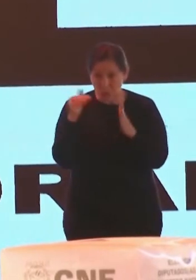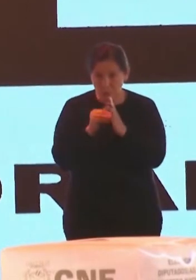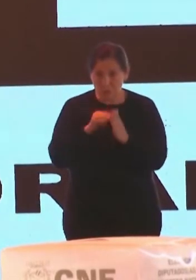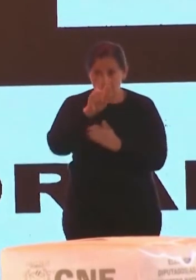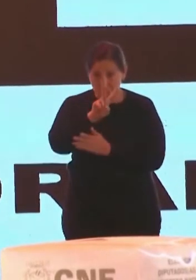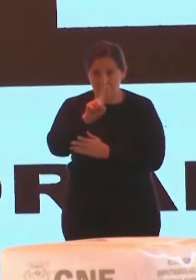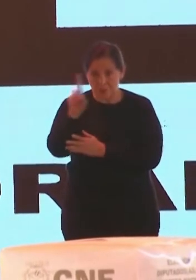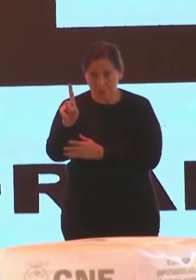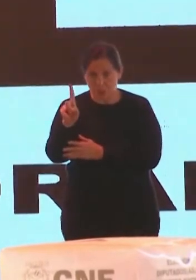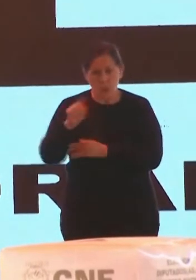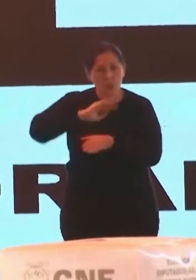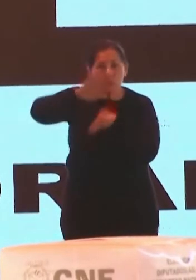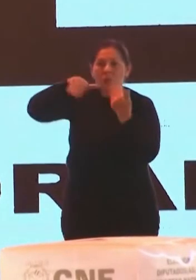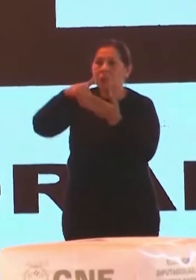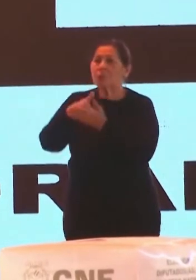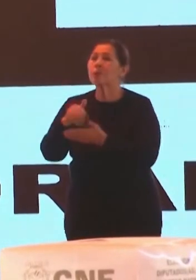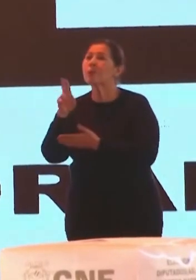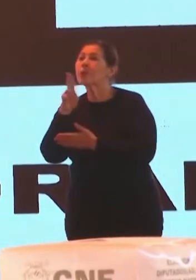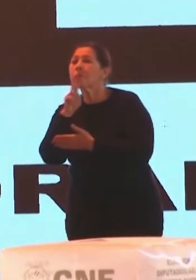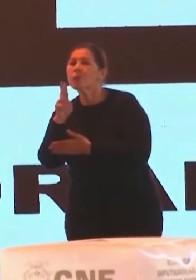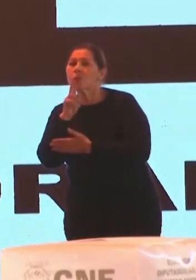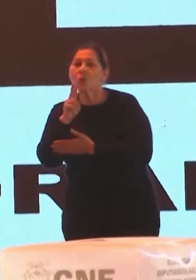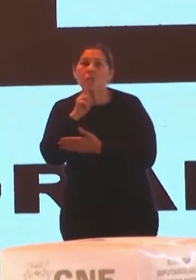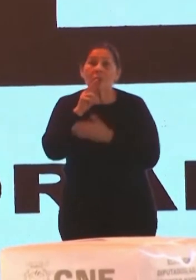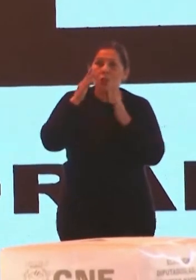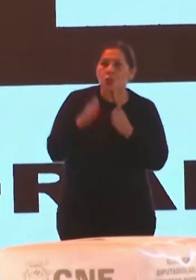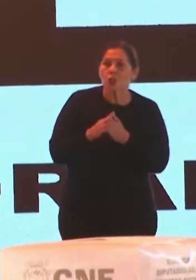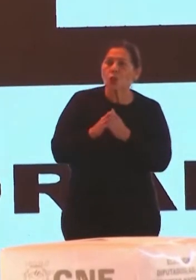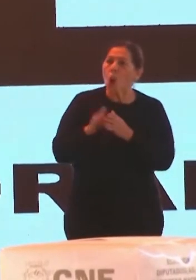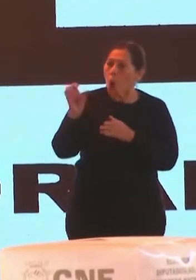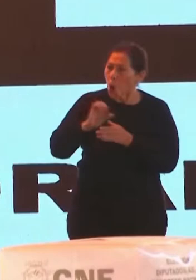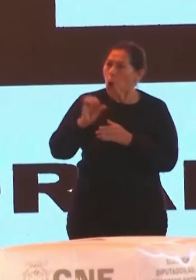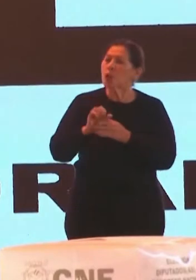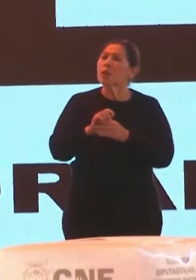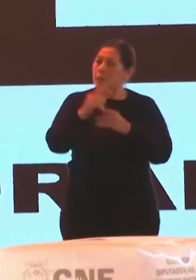como presidenta de Honduras. Estas fueron las palabras expresadas por Xiomara Castro el domingo.